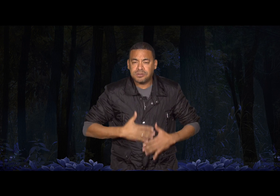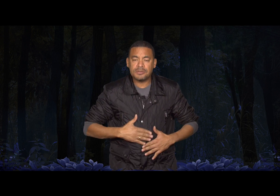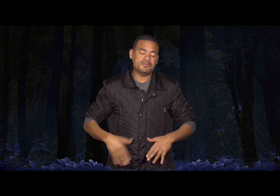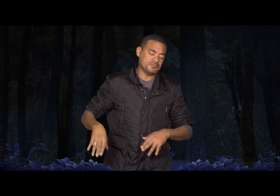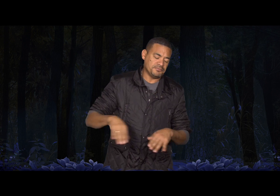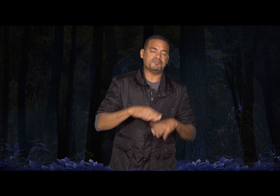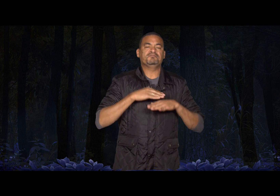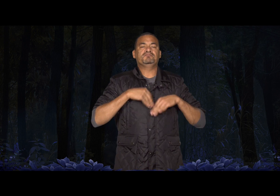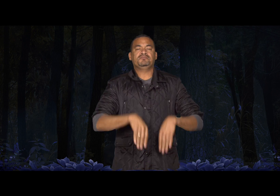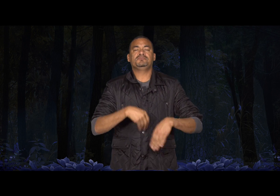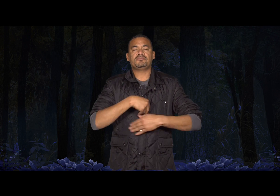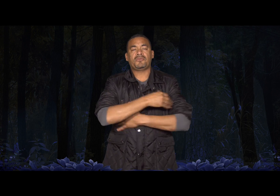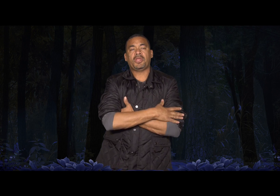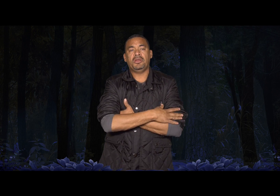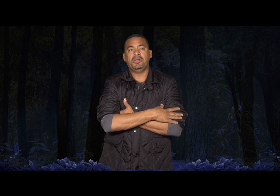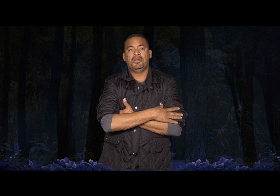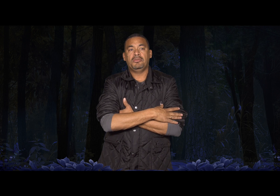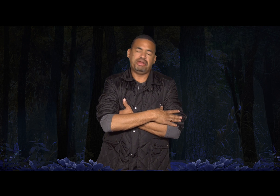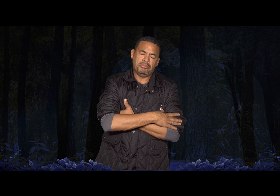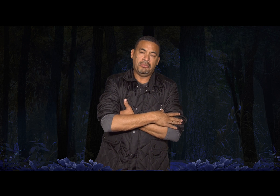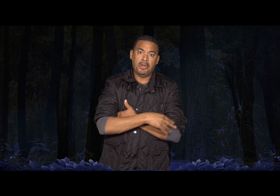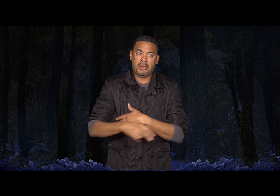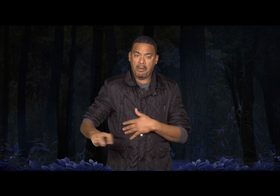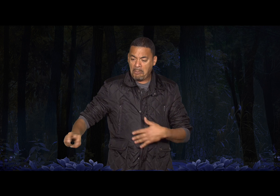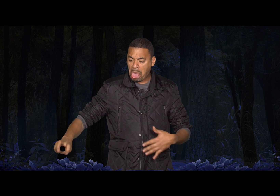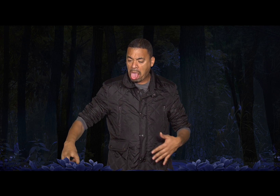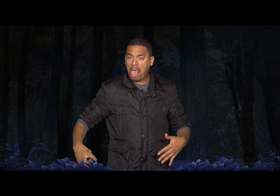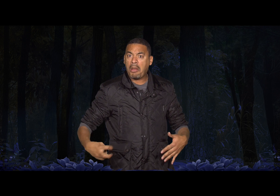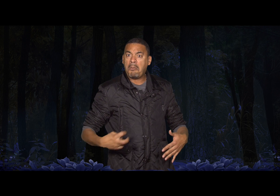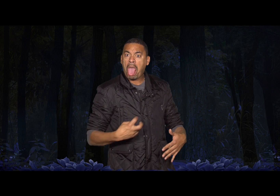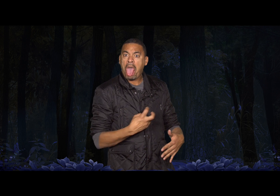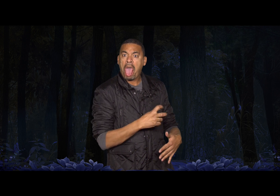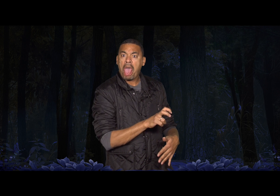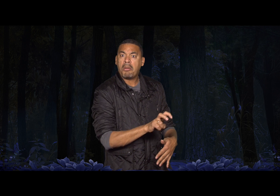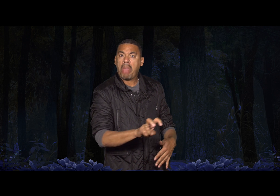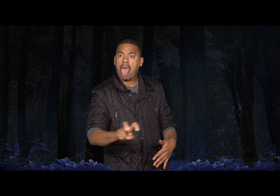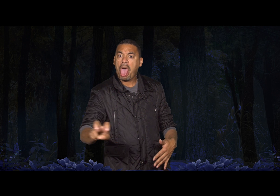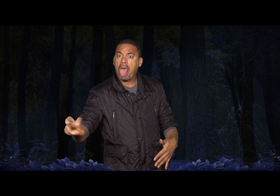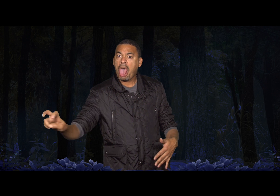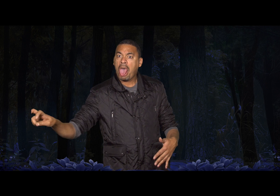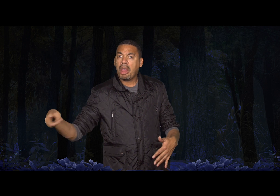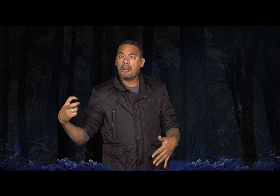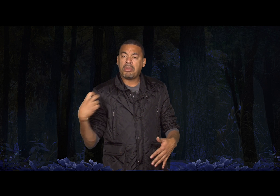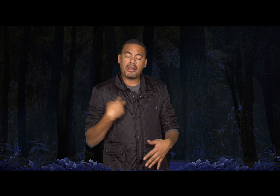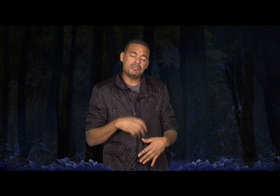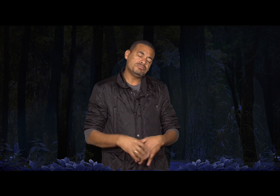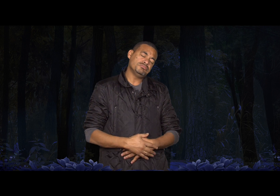Se detuvo y, rápidamente, se quedó profundamente dormido. Más tarde, una serpiente comenzó a deslizarse sobre el cuerpo del niño